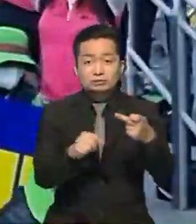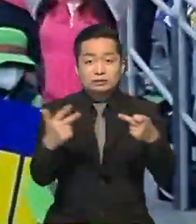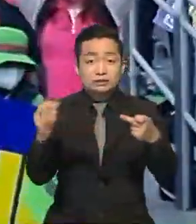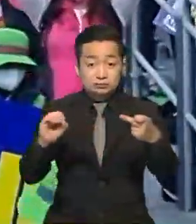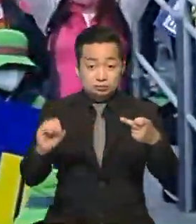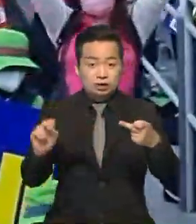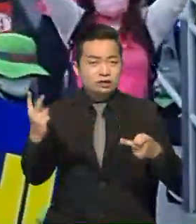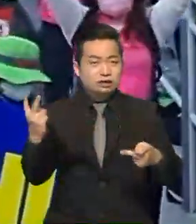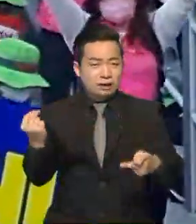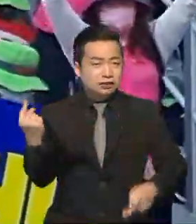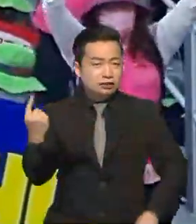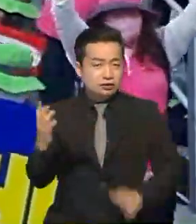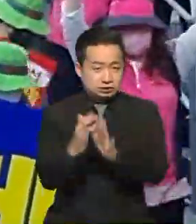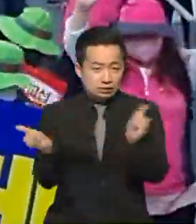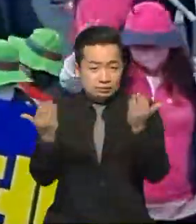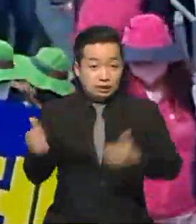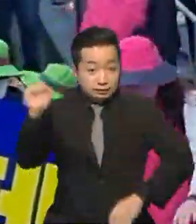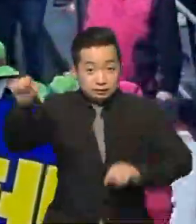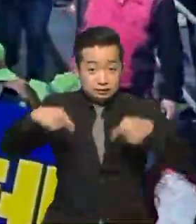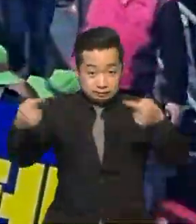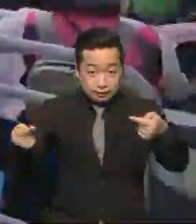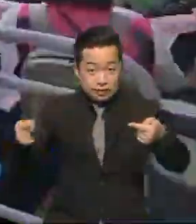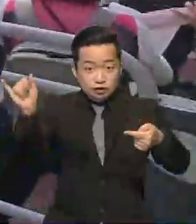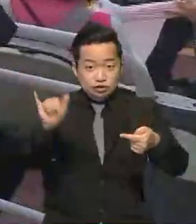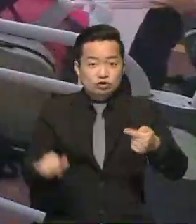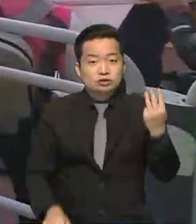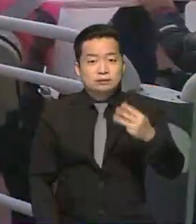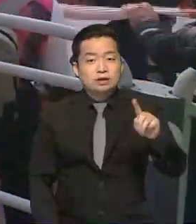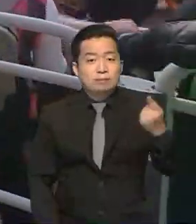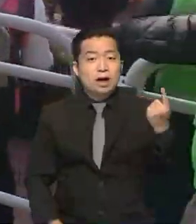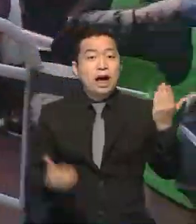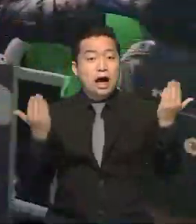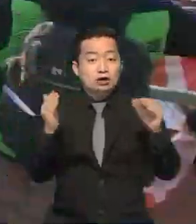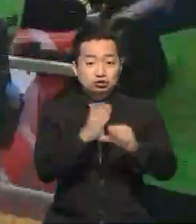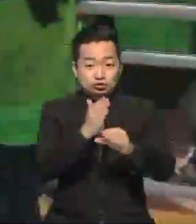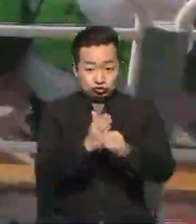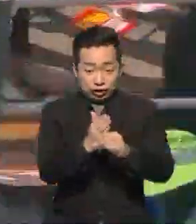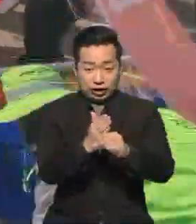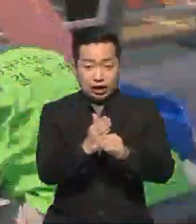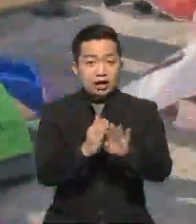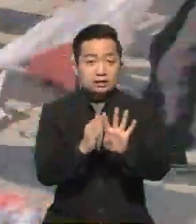1천여 명이 파업에 참여했고 전국 3,100 여 학교 전체 학교 4곳 중 1곳이 급식에